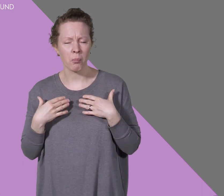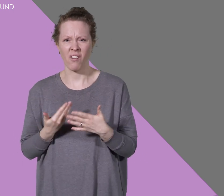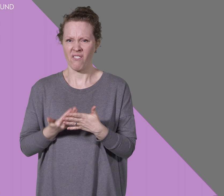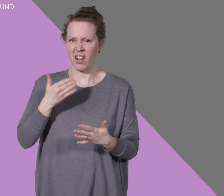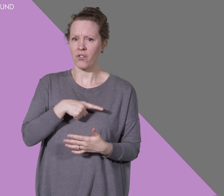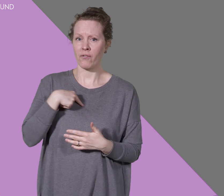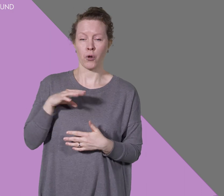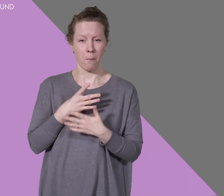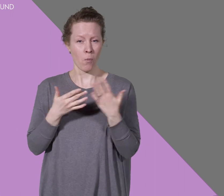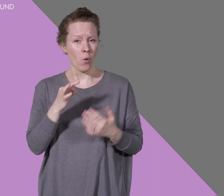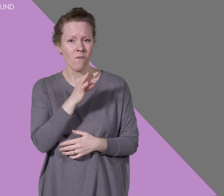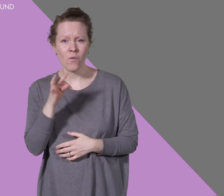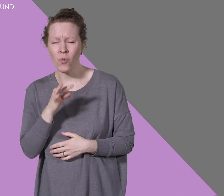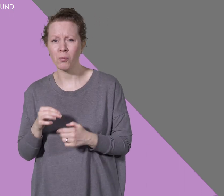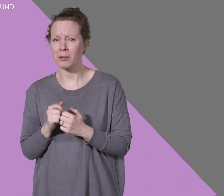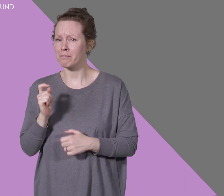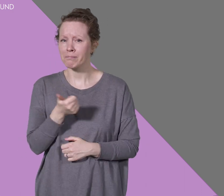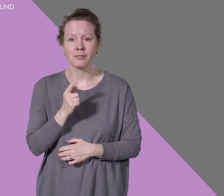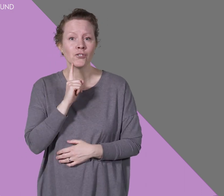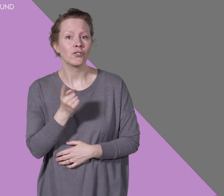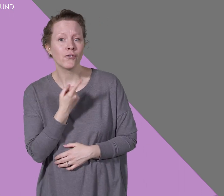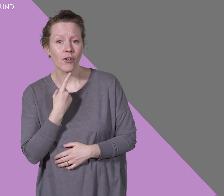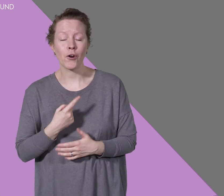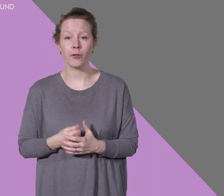och varför vi har så många frågor men så få svar.